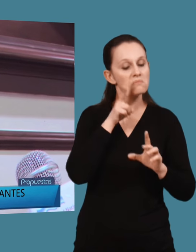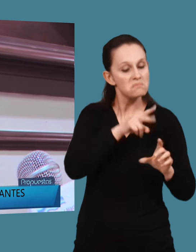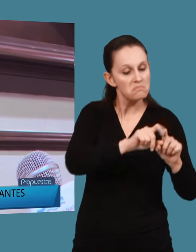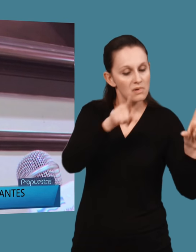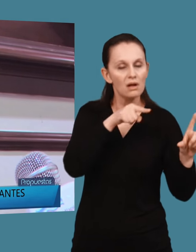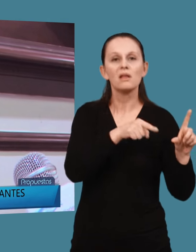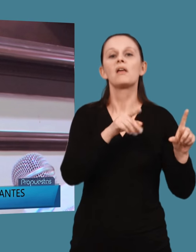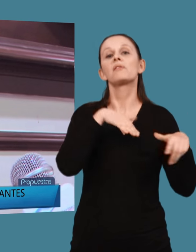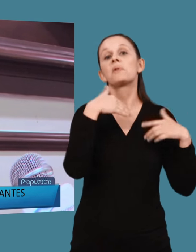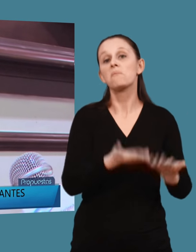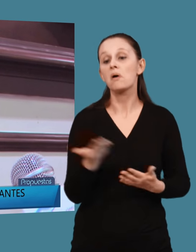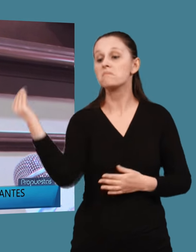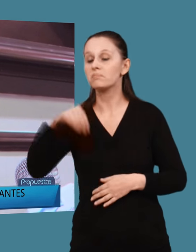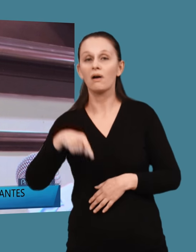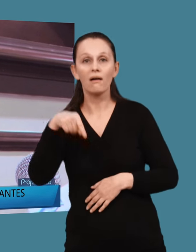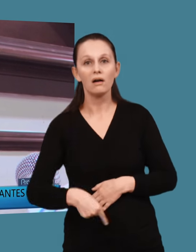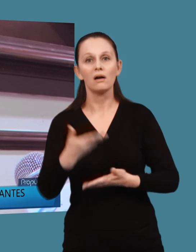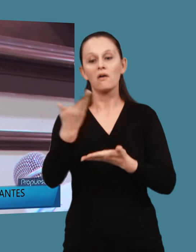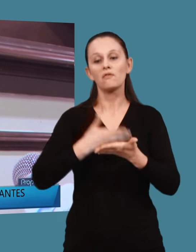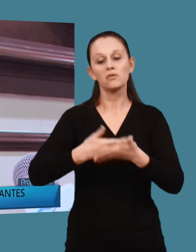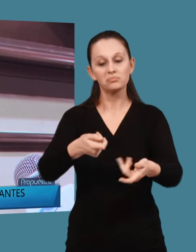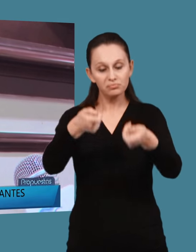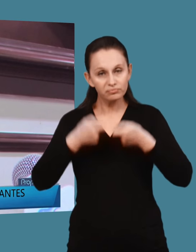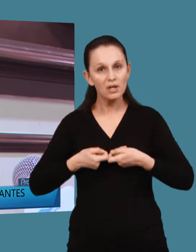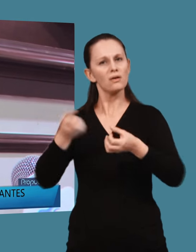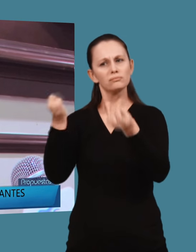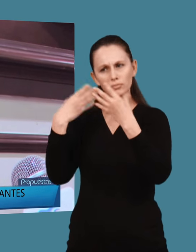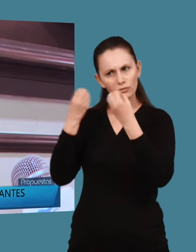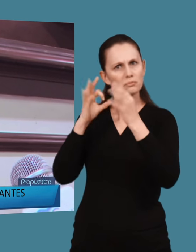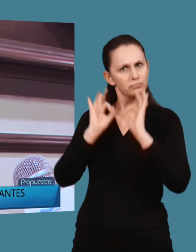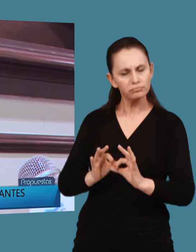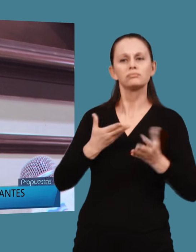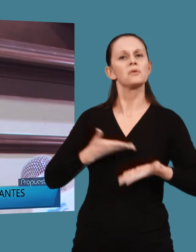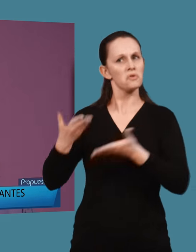y después vine para acá, me dieron unos folletos y me informaron, y la verdad que me recibieron muy bien.